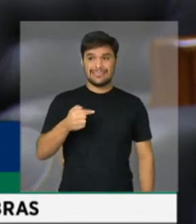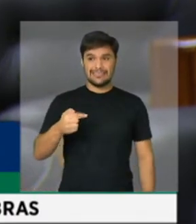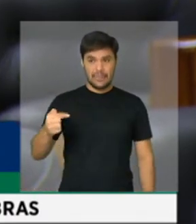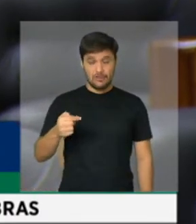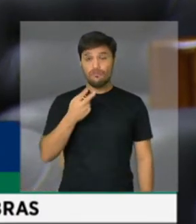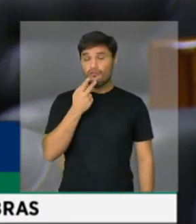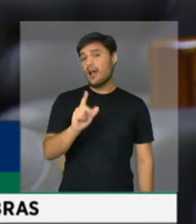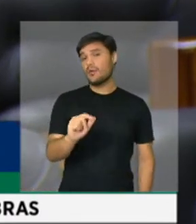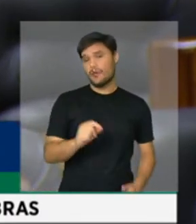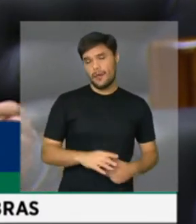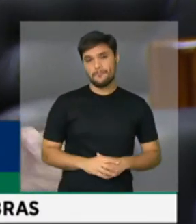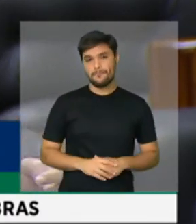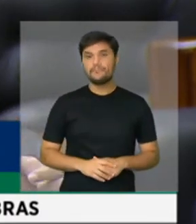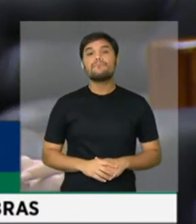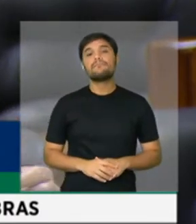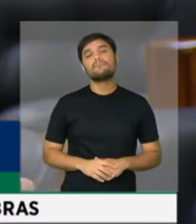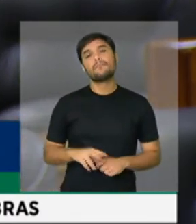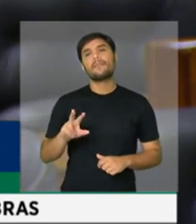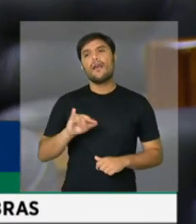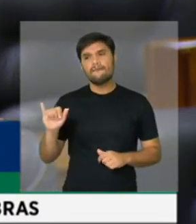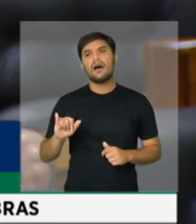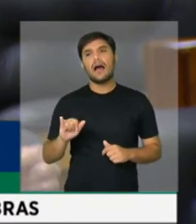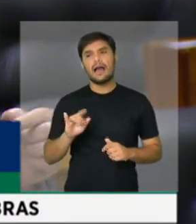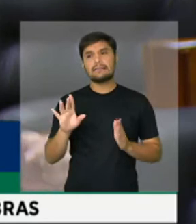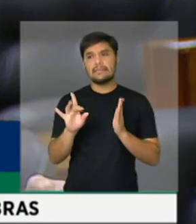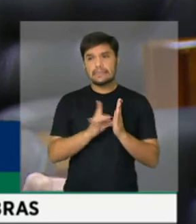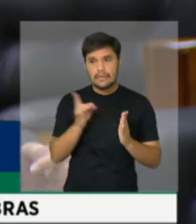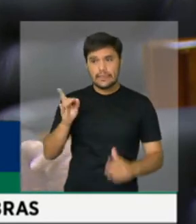ARTIGO 177, INCISO 13. ESSE INCISO QUE FOI REVOGADO PELA ALTERAÇÃO REGIMENTAL